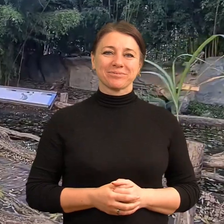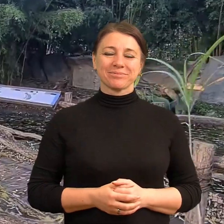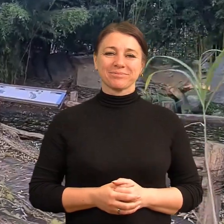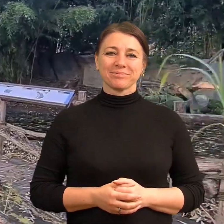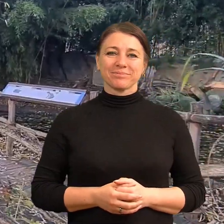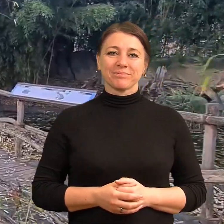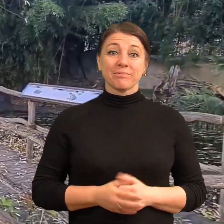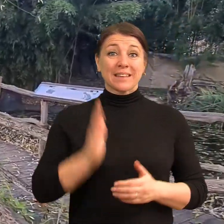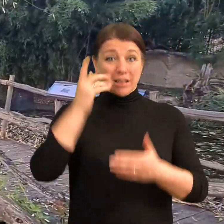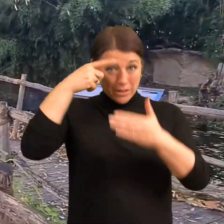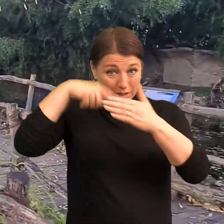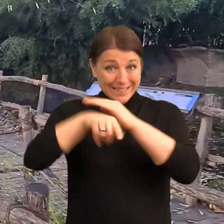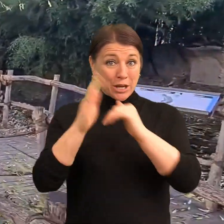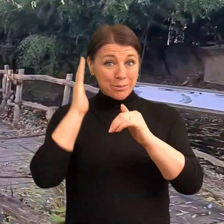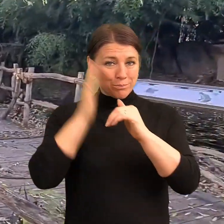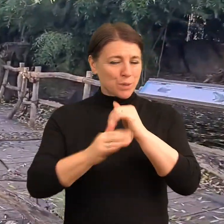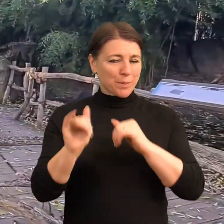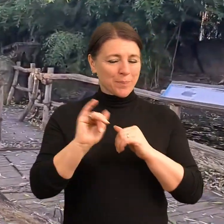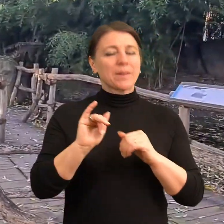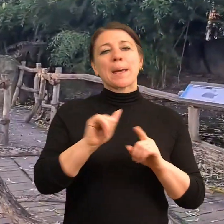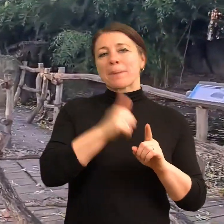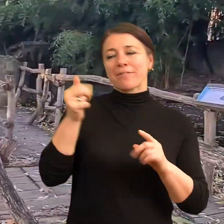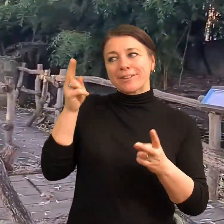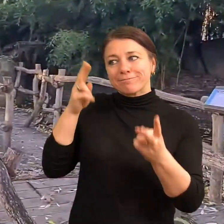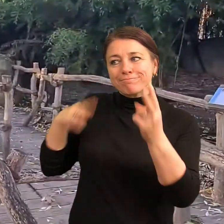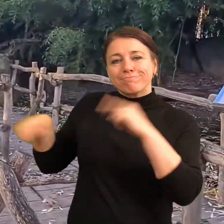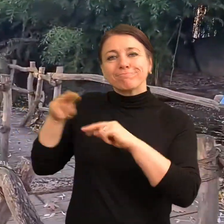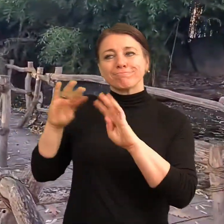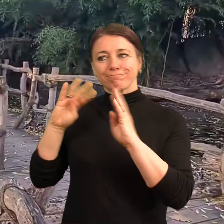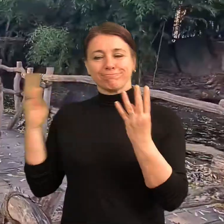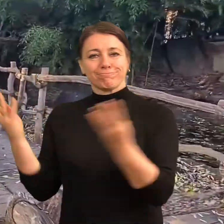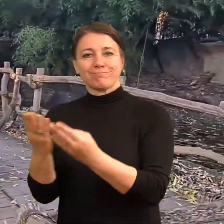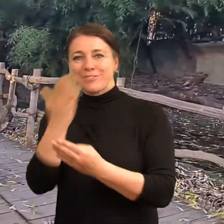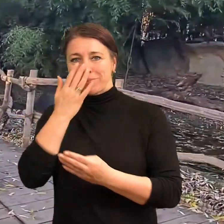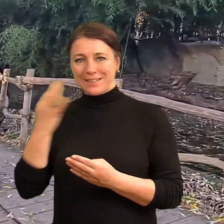Ještě než se ale vydáme dovnitř pavilonu, prohlédneme si k němu přiléhající venkovní expozici,